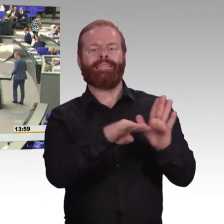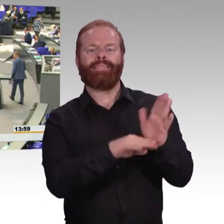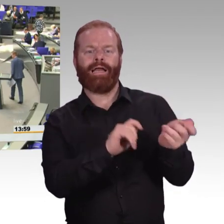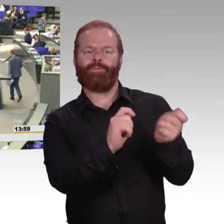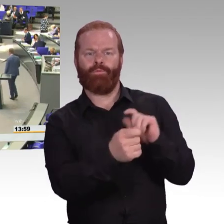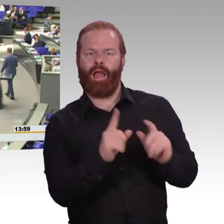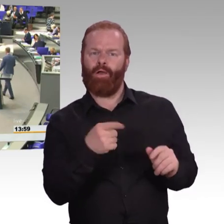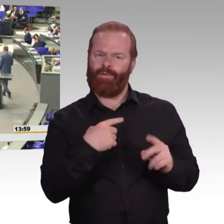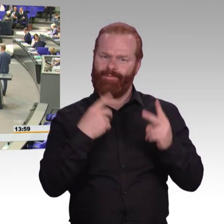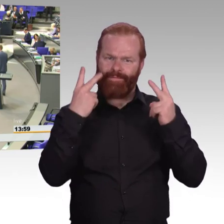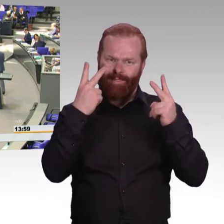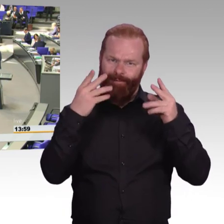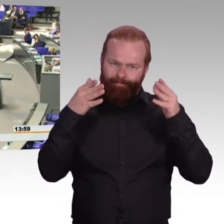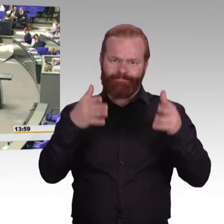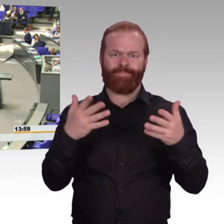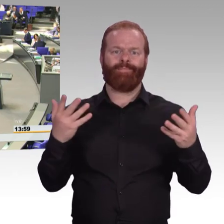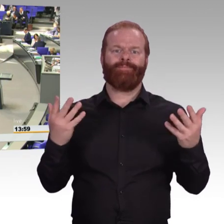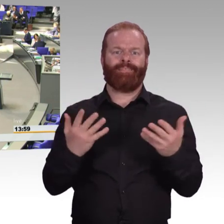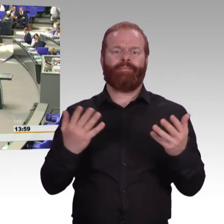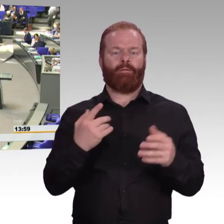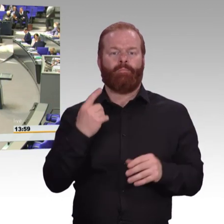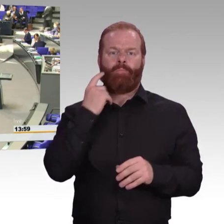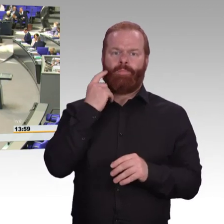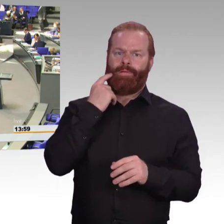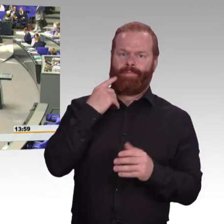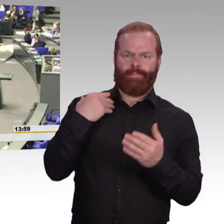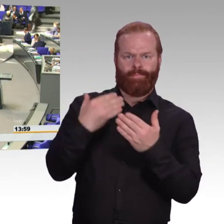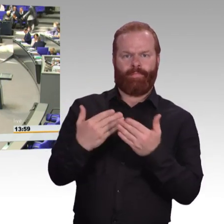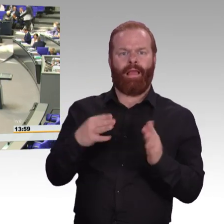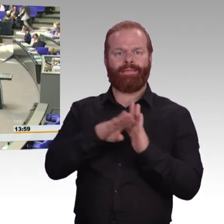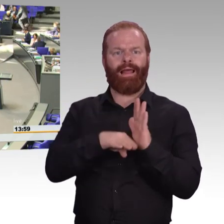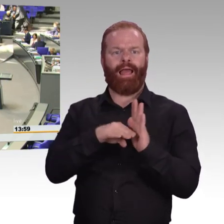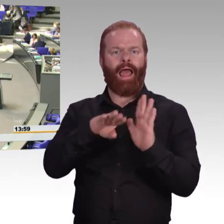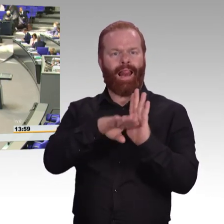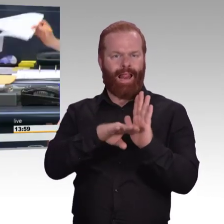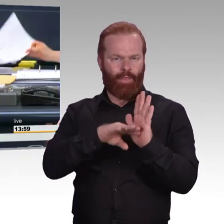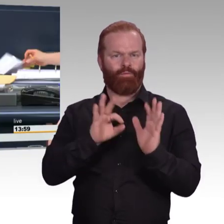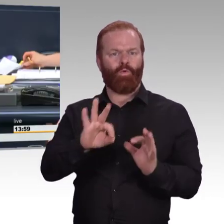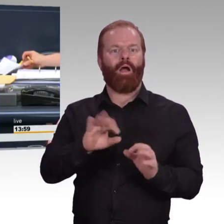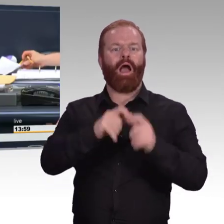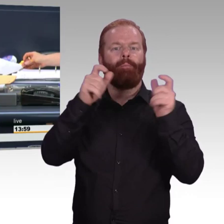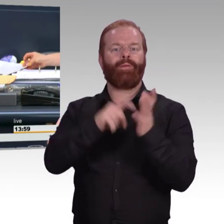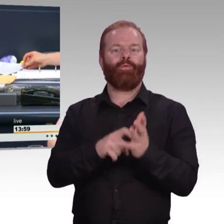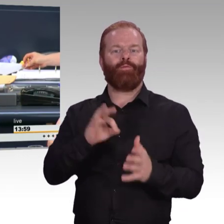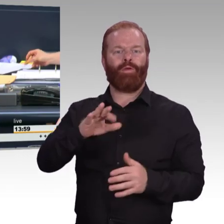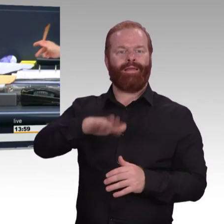(Beifall) (Präsidium) Das Wort hat die Kollegin Sabine Zimmermann